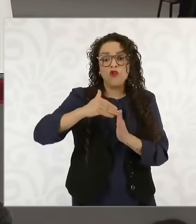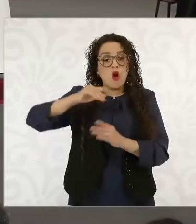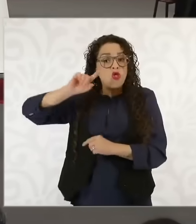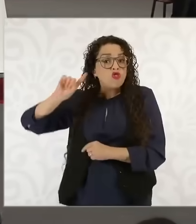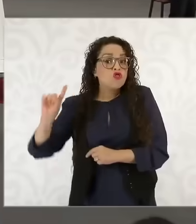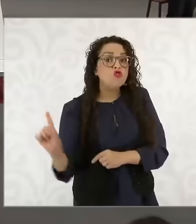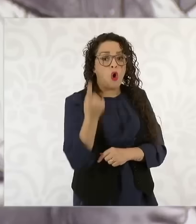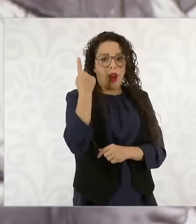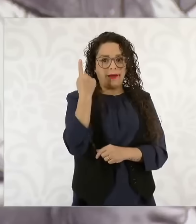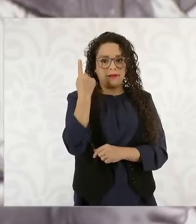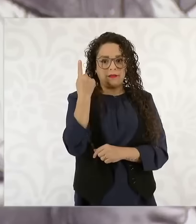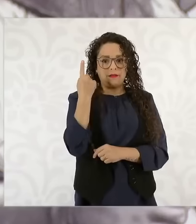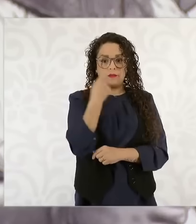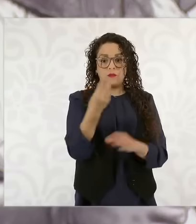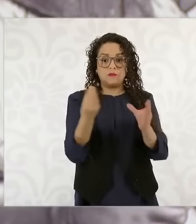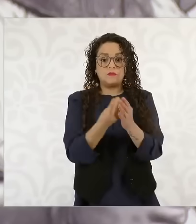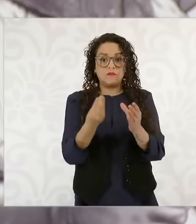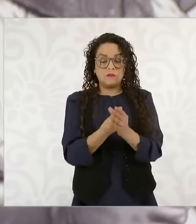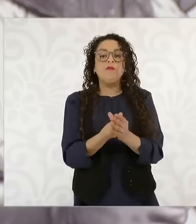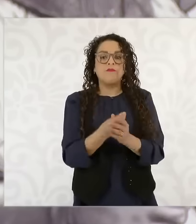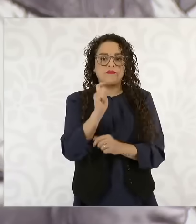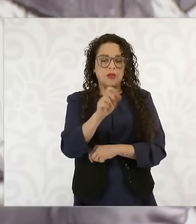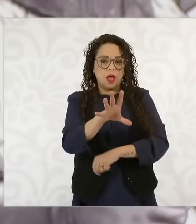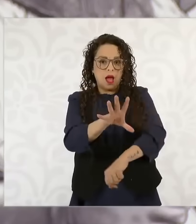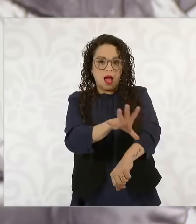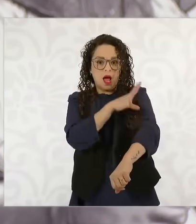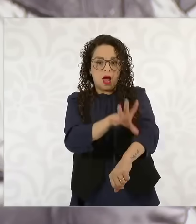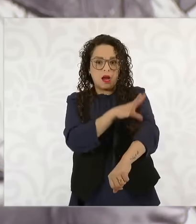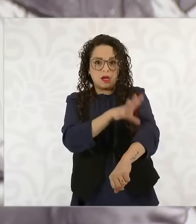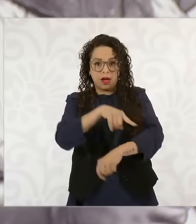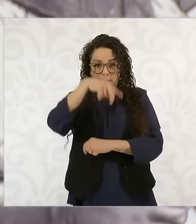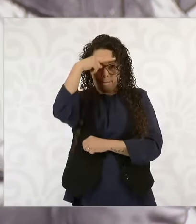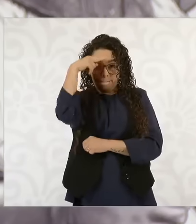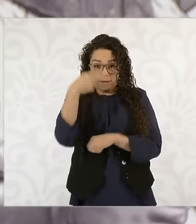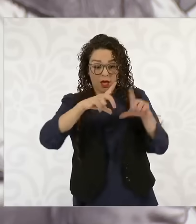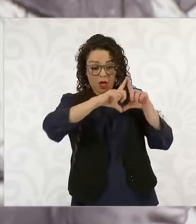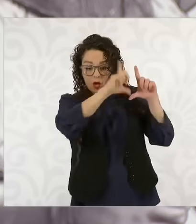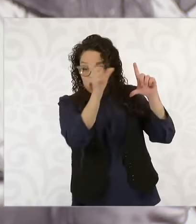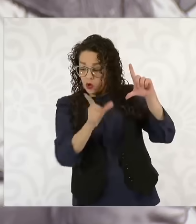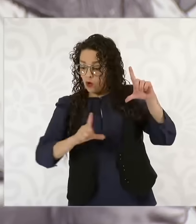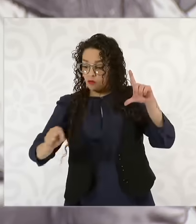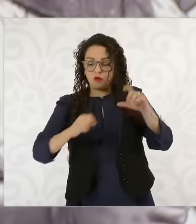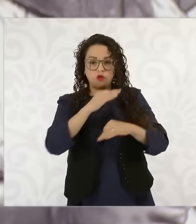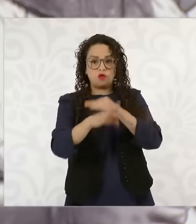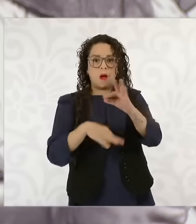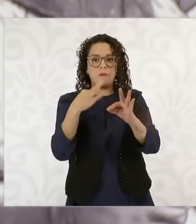el sistema de transmisión de energía eléctrica de nuestro país. Hay un Todo nuestro país